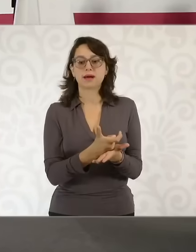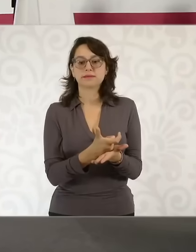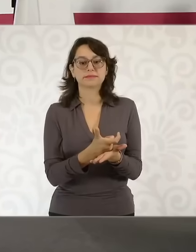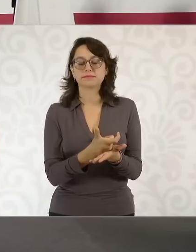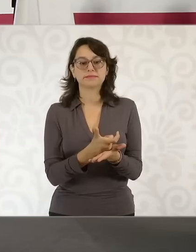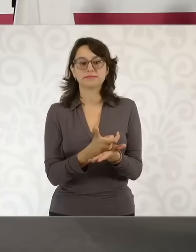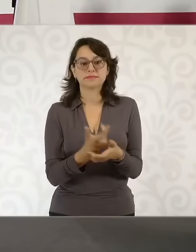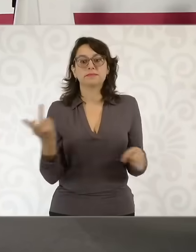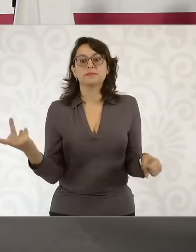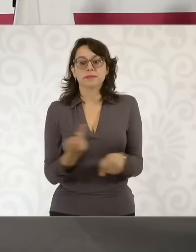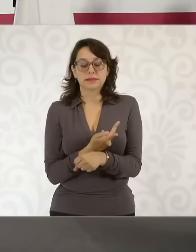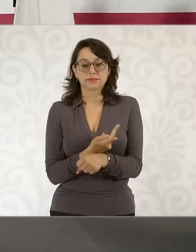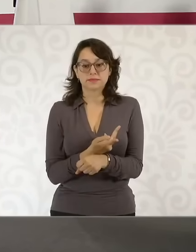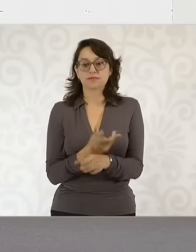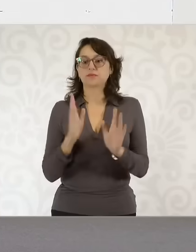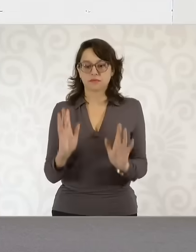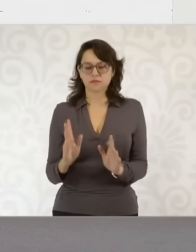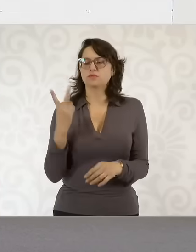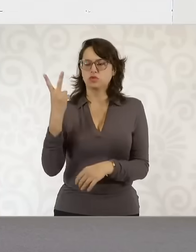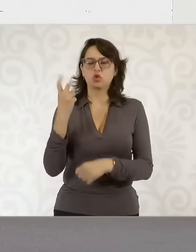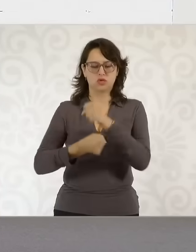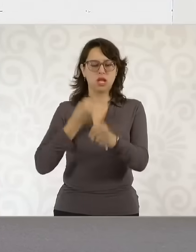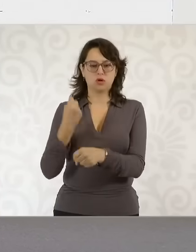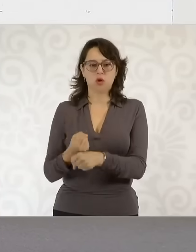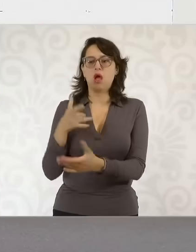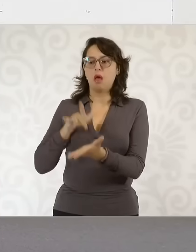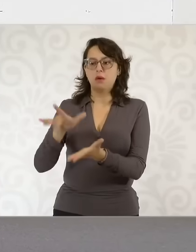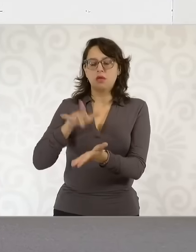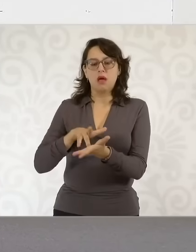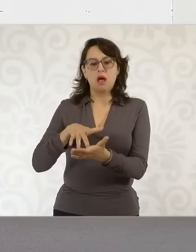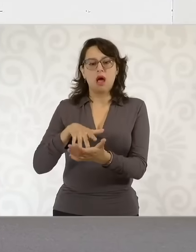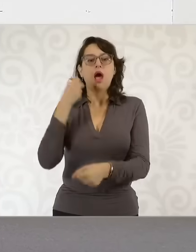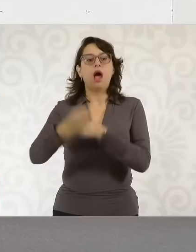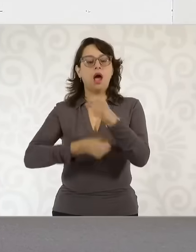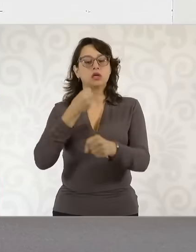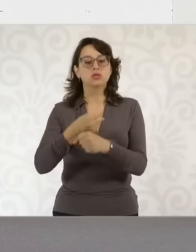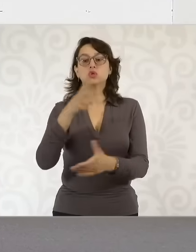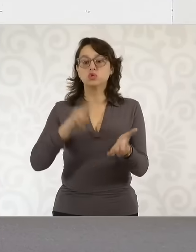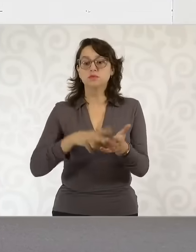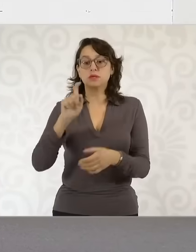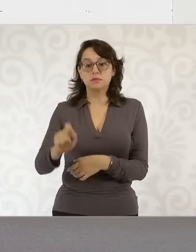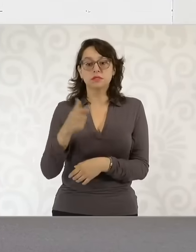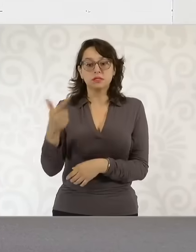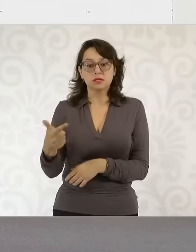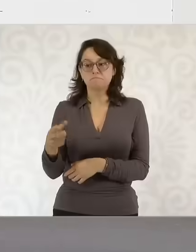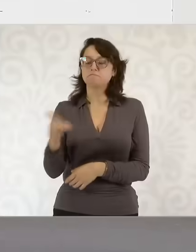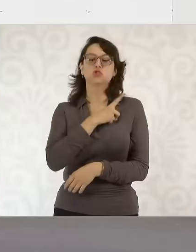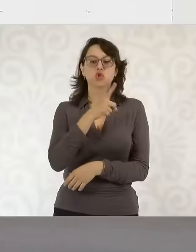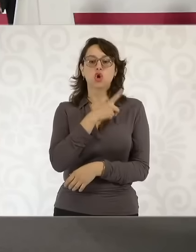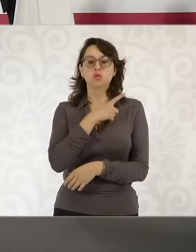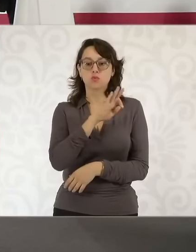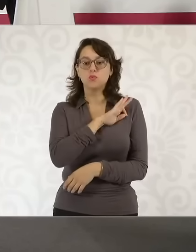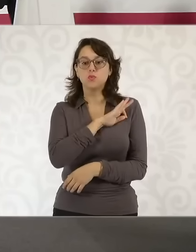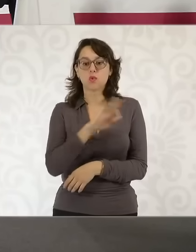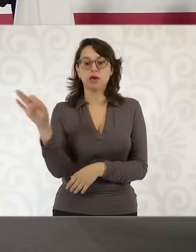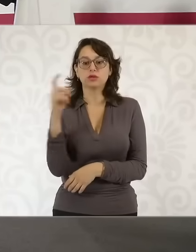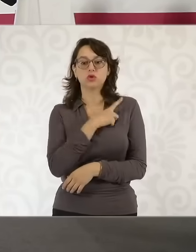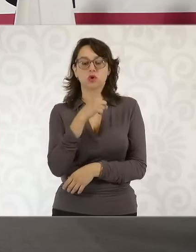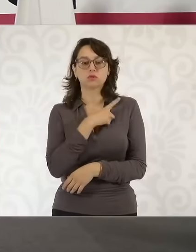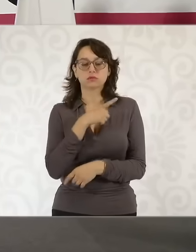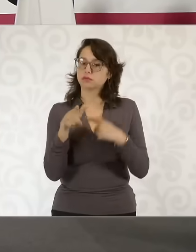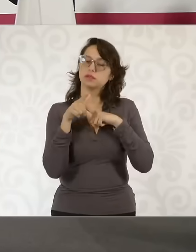Hacienda, Pemex sale solito, no va a requerir del apoyo de Hacienda.